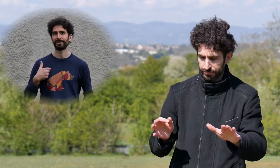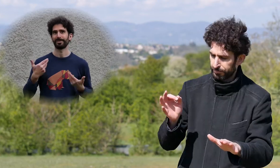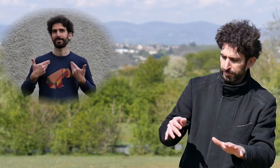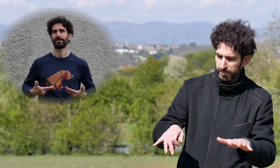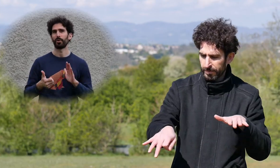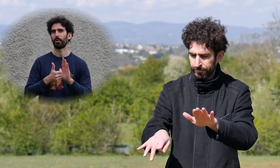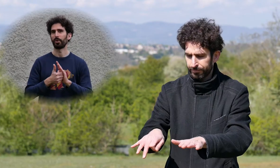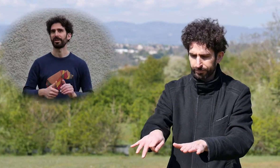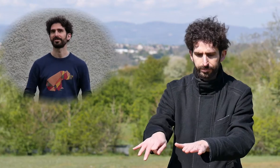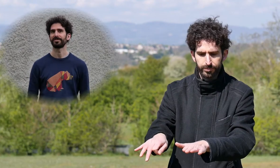* C'est mon rôle. *